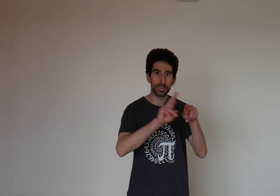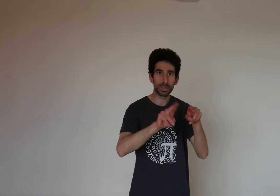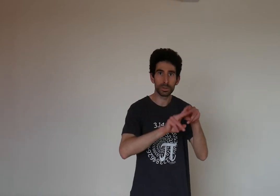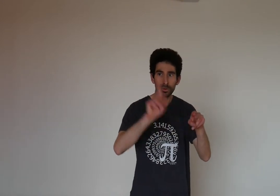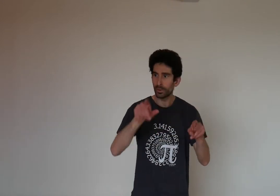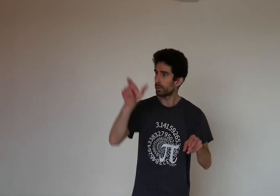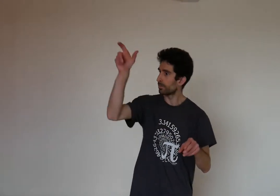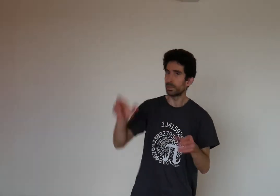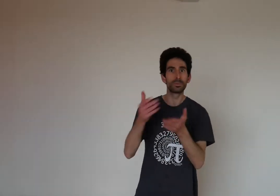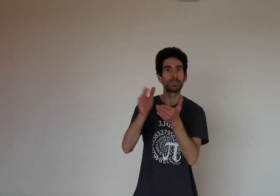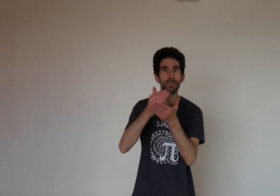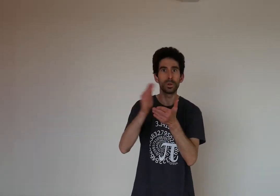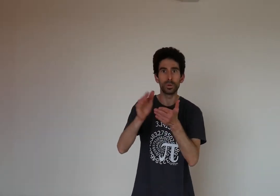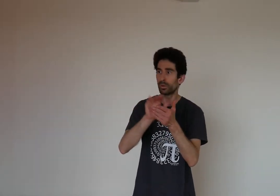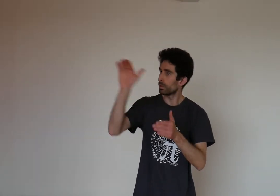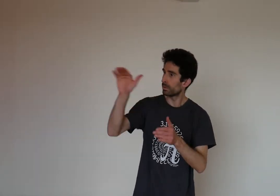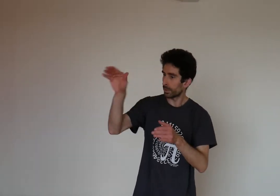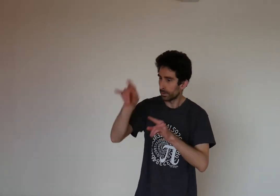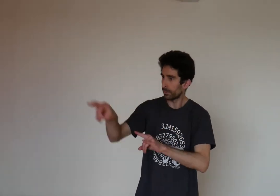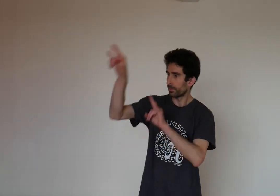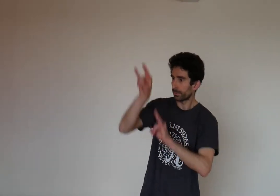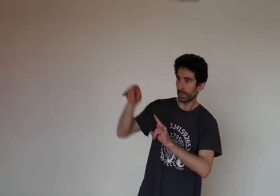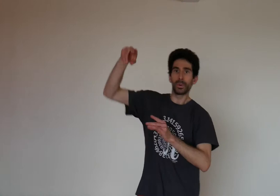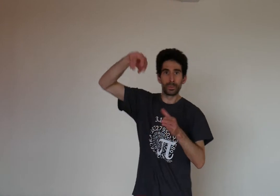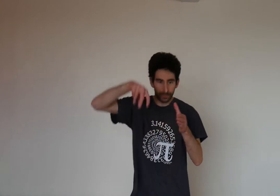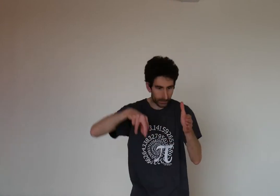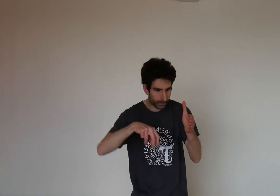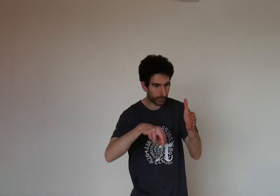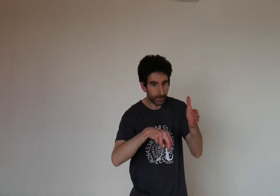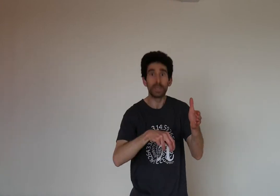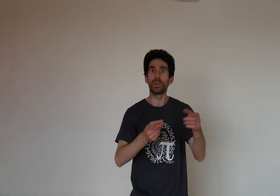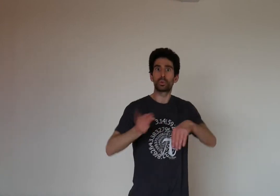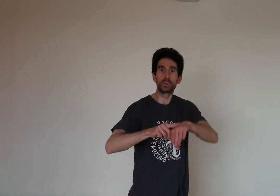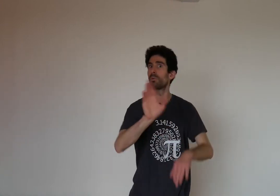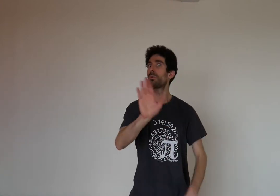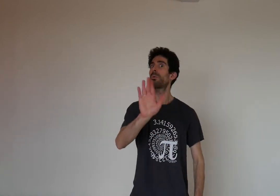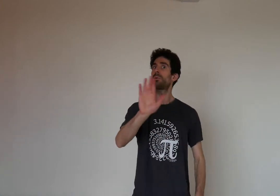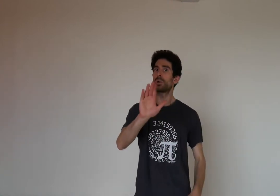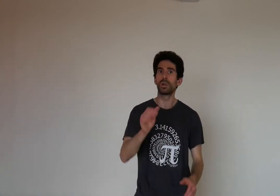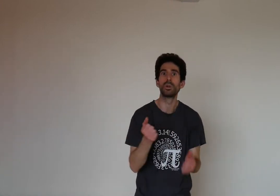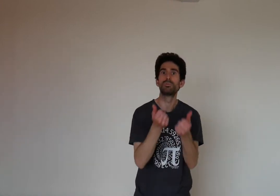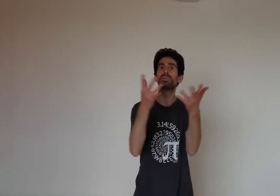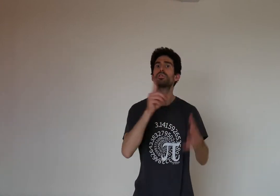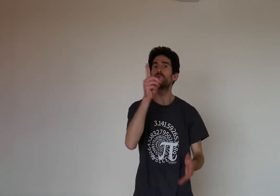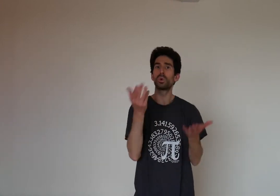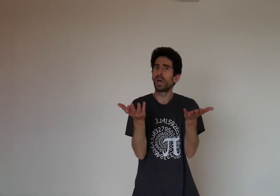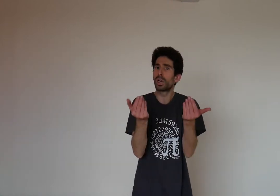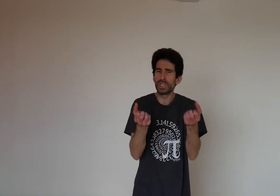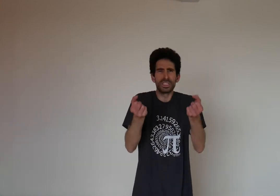et doivent être réparés par un maçon. Il descend... Non, pas tout de suite ! D'abord attendre plusieurs jours